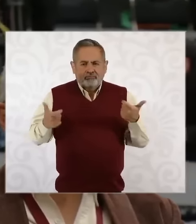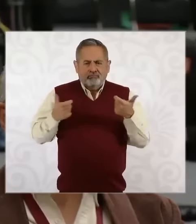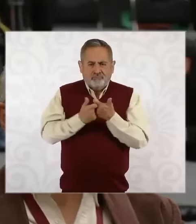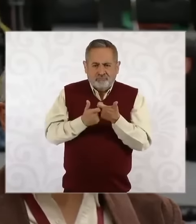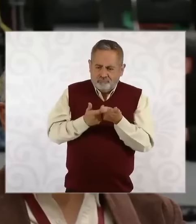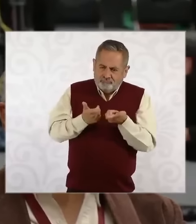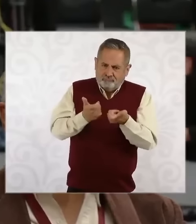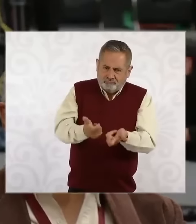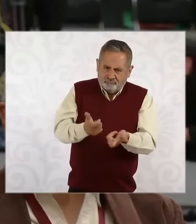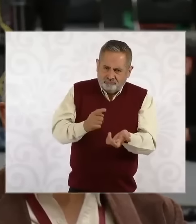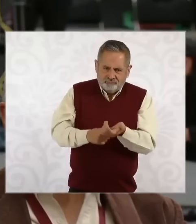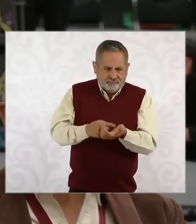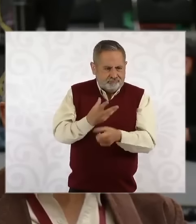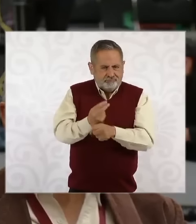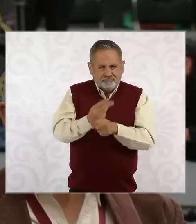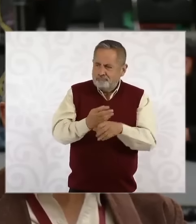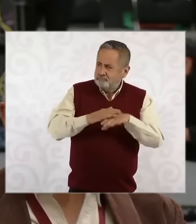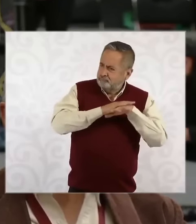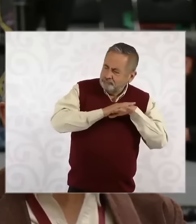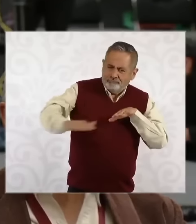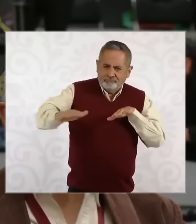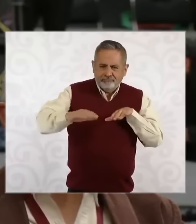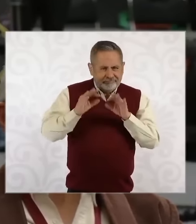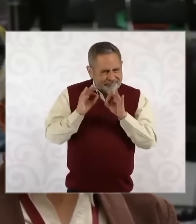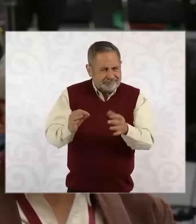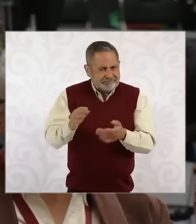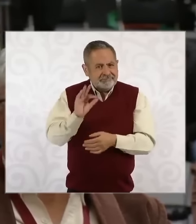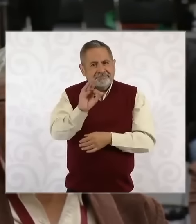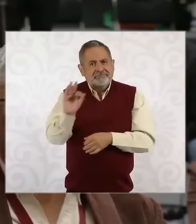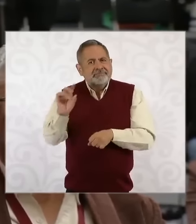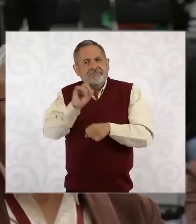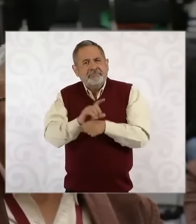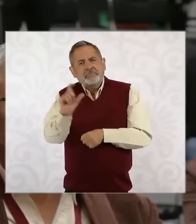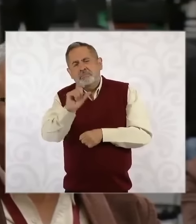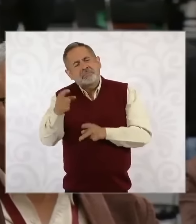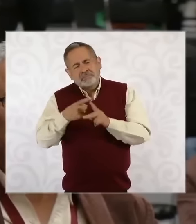ya una fecha definida para incluir este proyecto en el presupuesto federal y comenzar su ejecución.